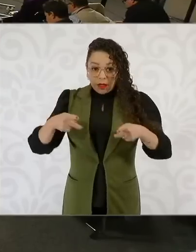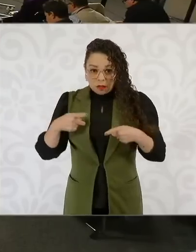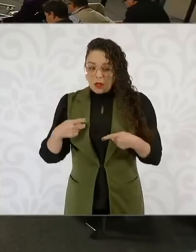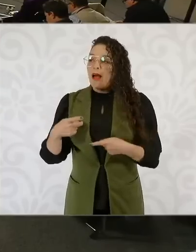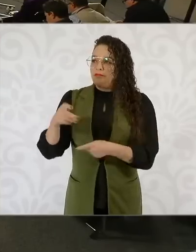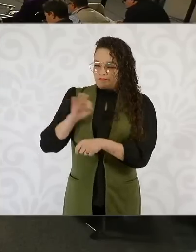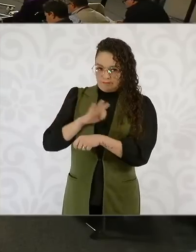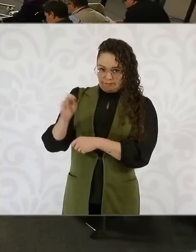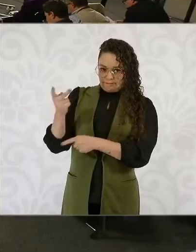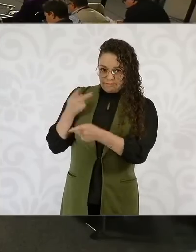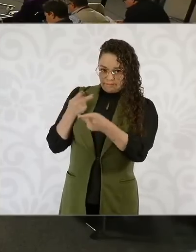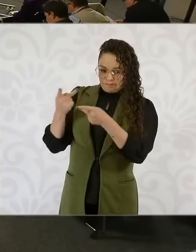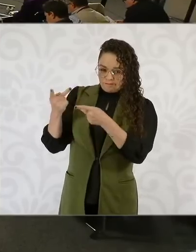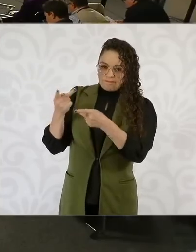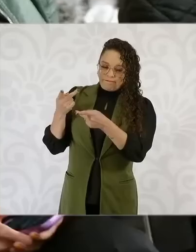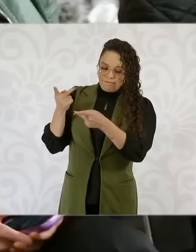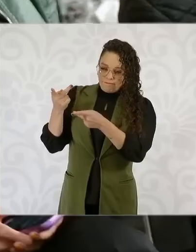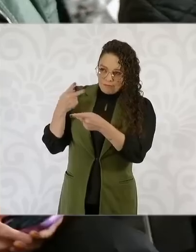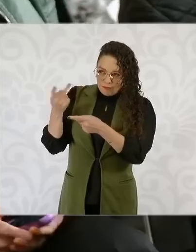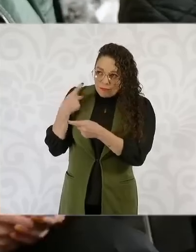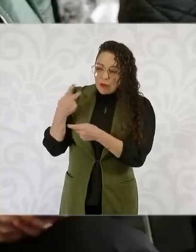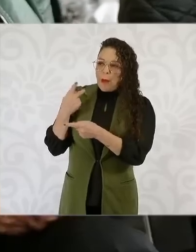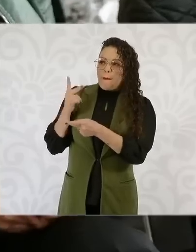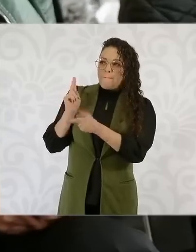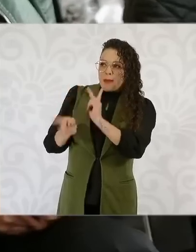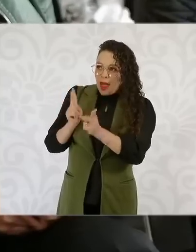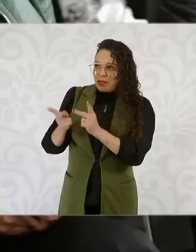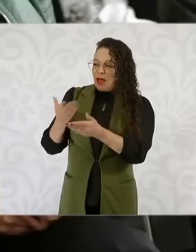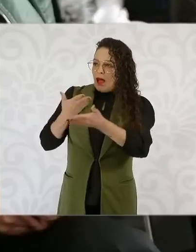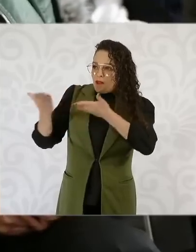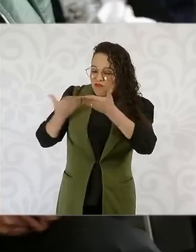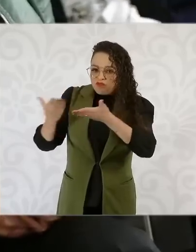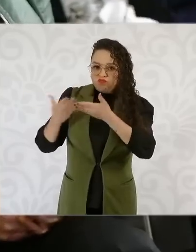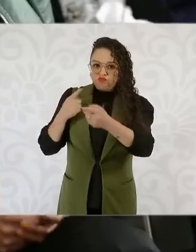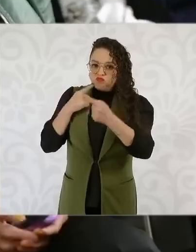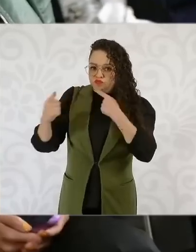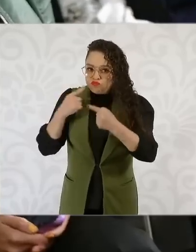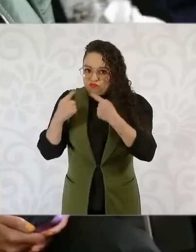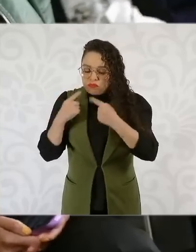y también dicen congresistas en el senado de la República de que estos aranceles se queden